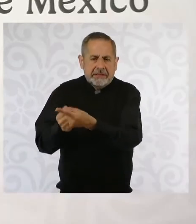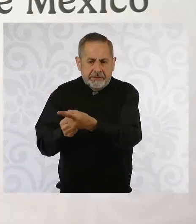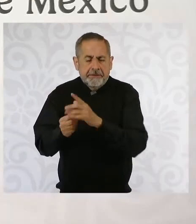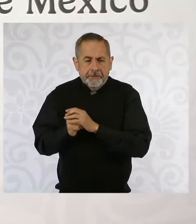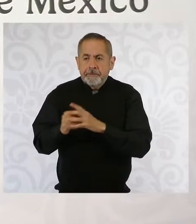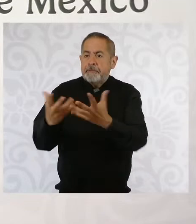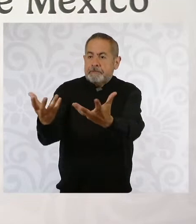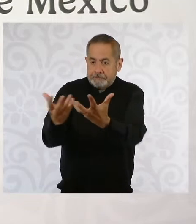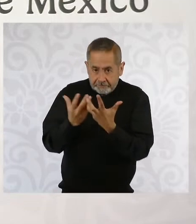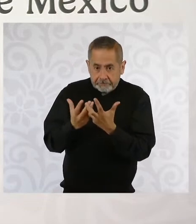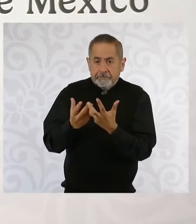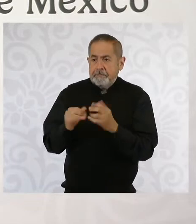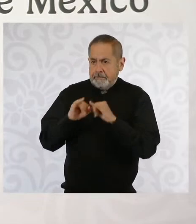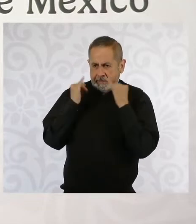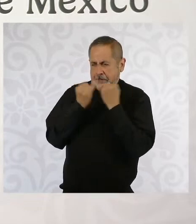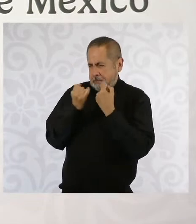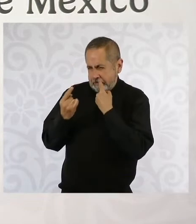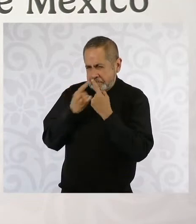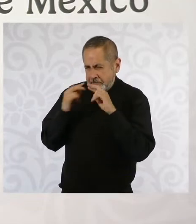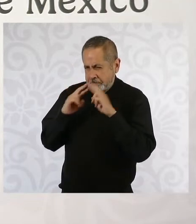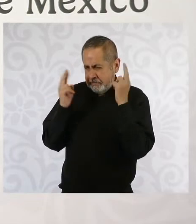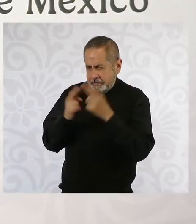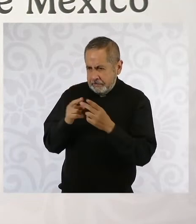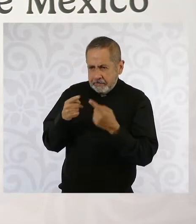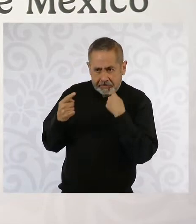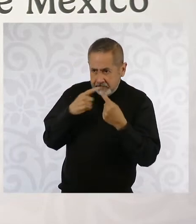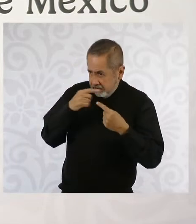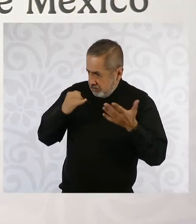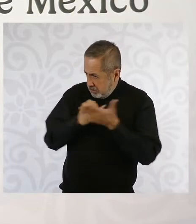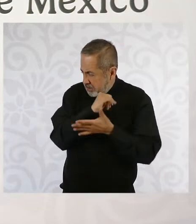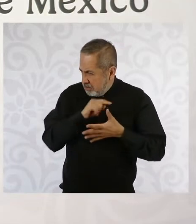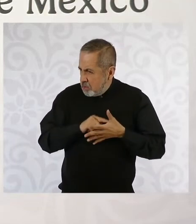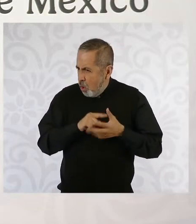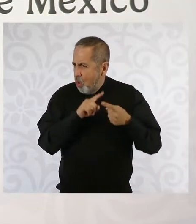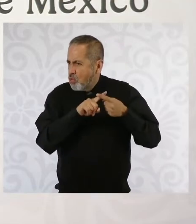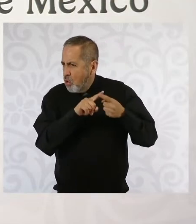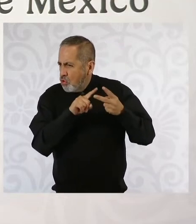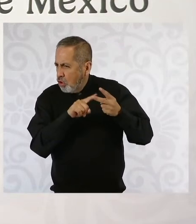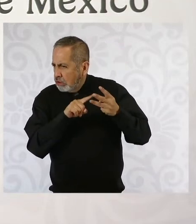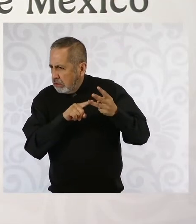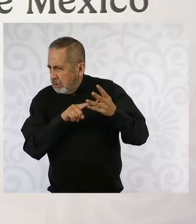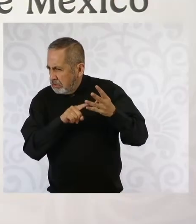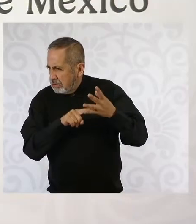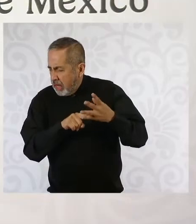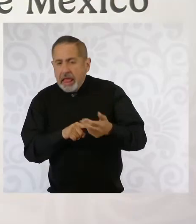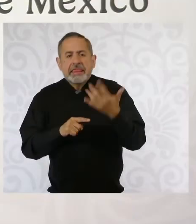de trabajo que tuvimos se definieron 10 áreas estratégicas correspondientes a los sistemas y